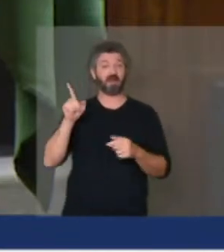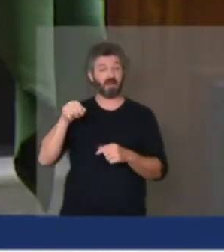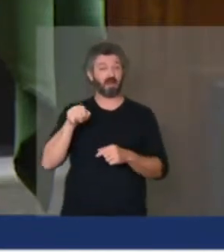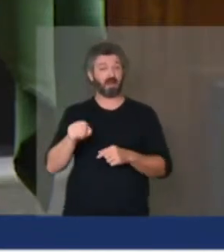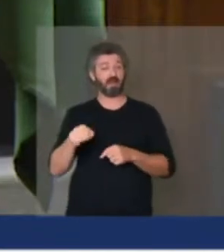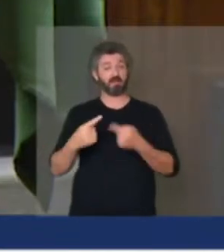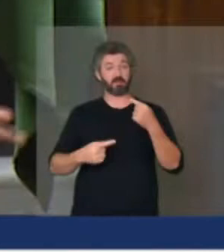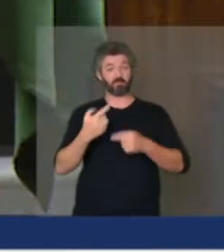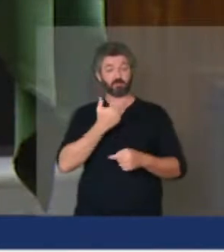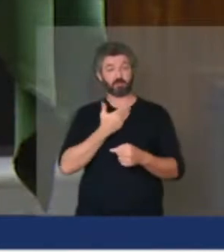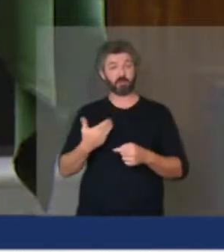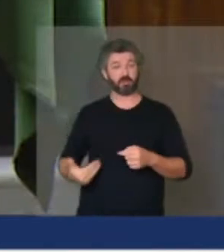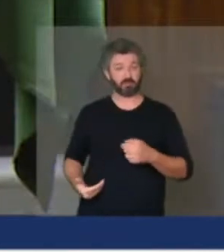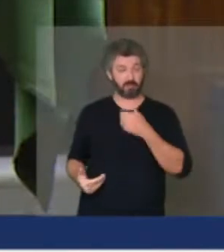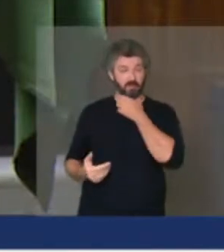REAFIRMAM A NOSSA CONDIÇÃO DE VIVER COM DIGNIDADE. ESSA